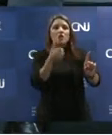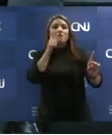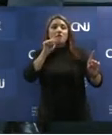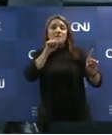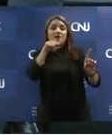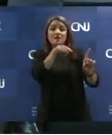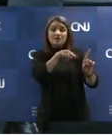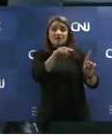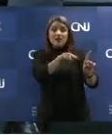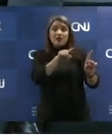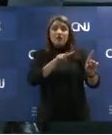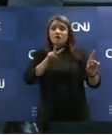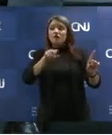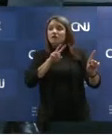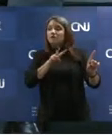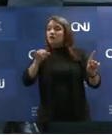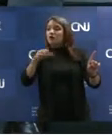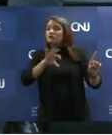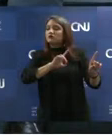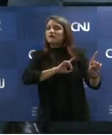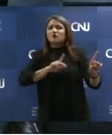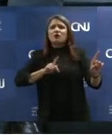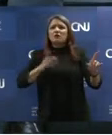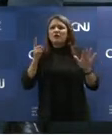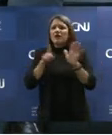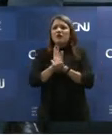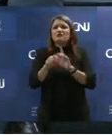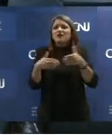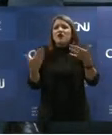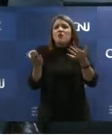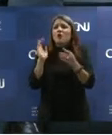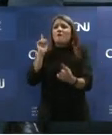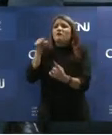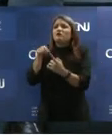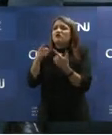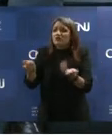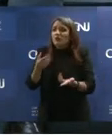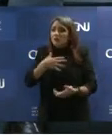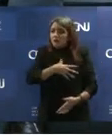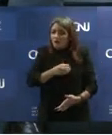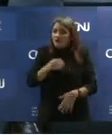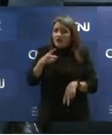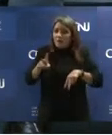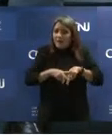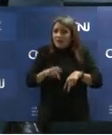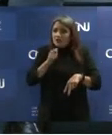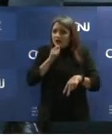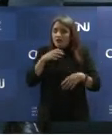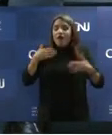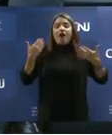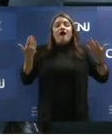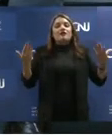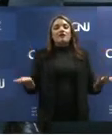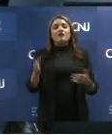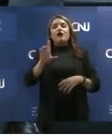o que estava para perguntar por que o que o filho dela ainda estava preso. Foi quando a Defensoria Pública acionou a magistrada,